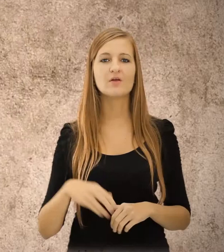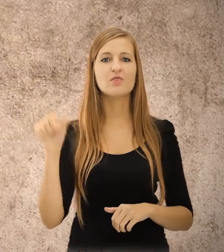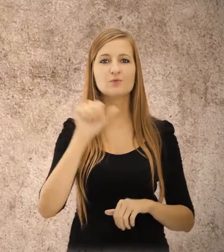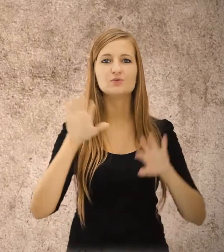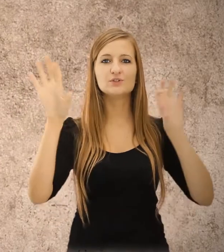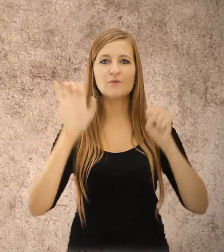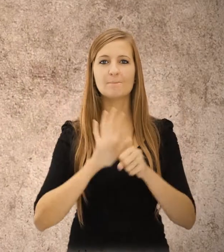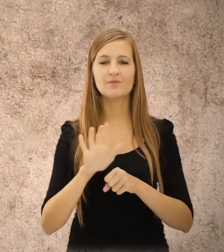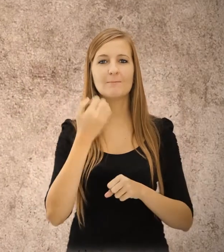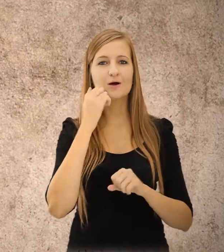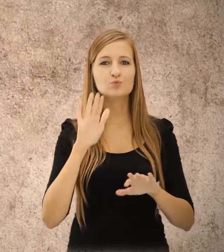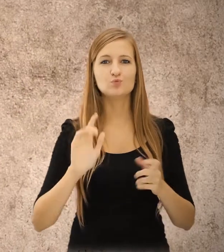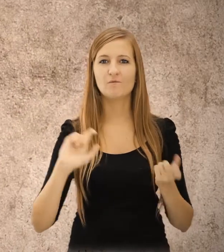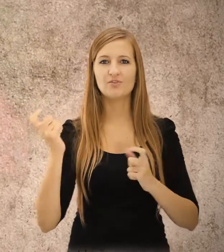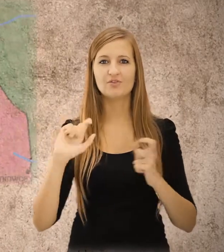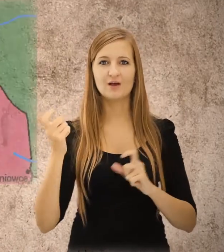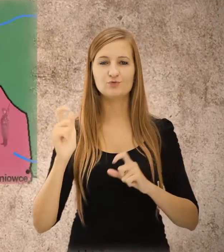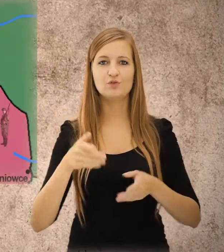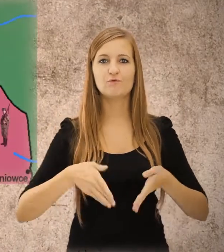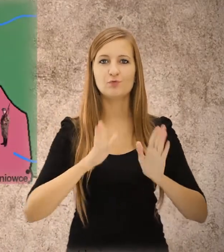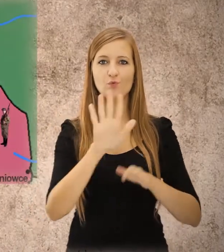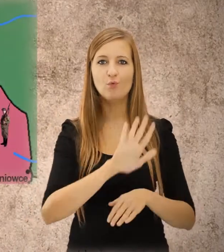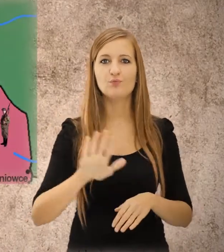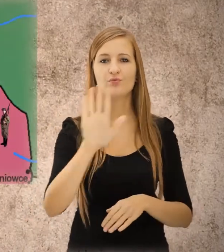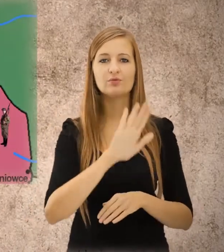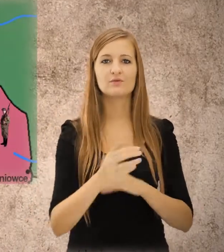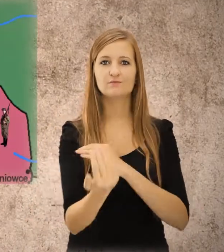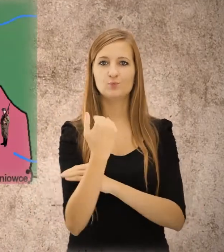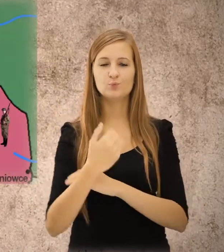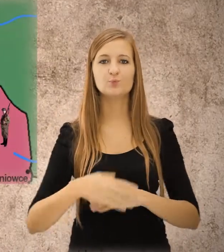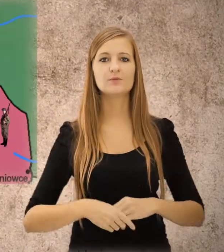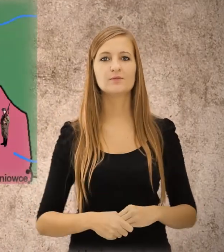W 1915 roku dużo więcej działo się na froncie wschodnim.